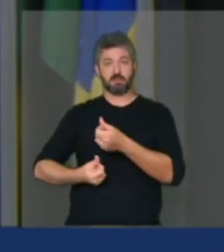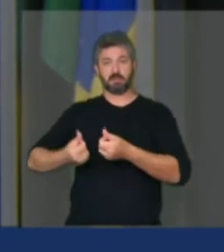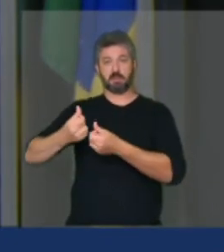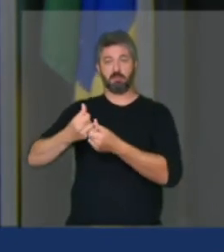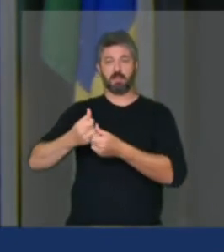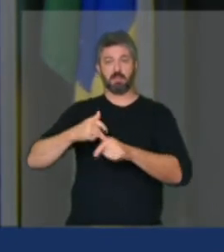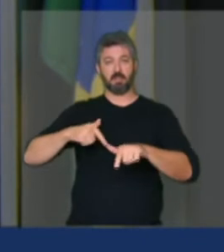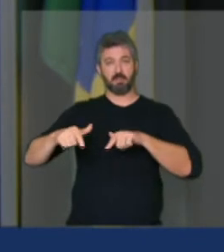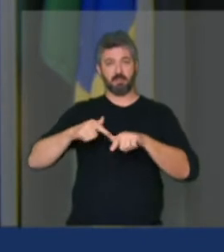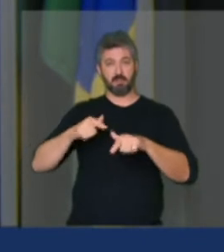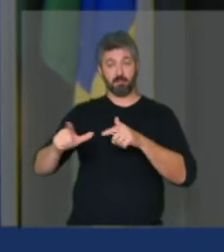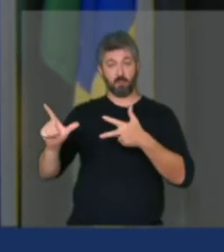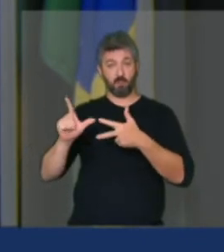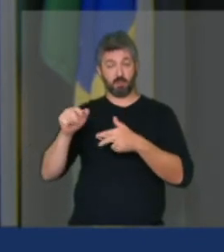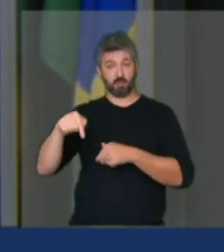SEGUNDO SEMESTRE DE ATIVIDADES LEGISLATIVAS AQUI NA CÂMARA